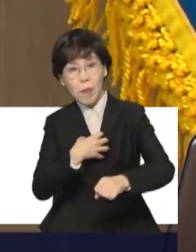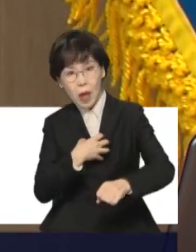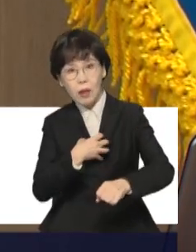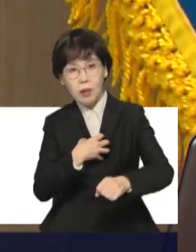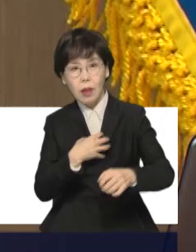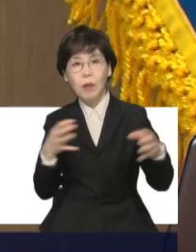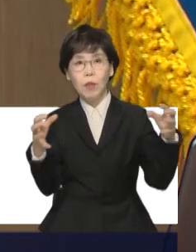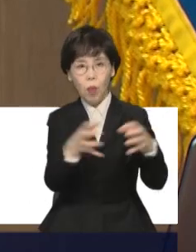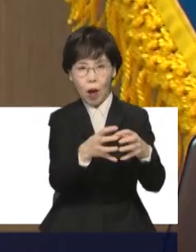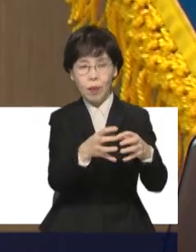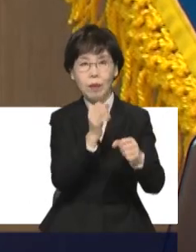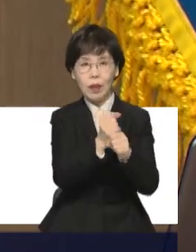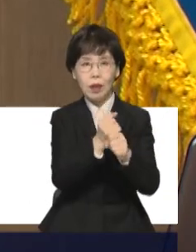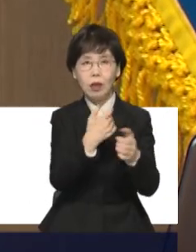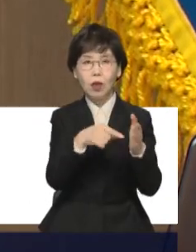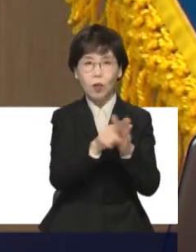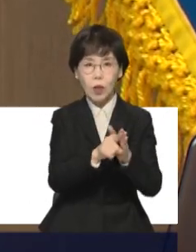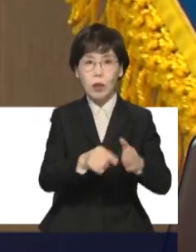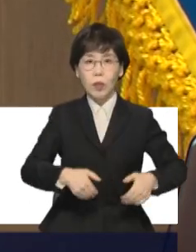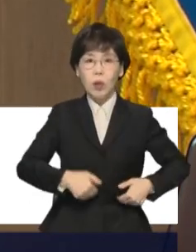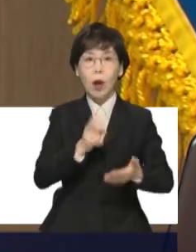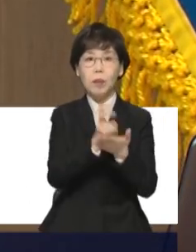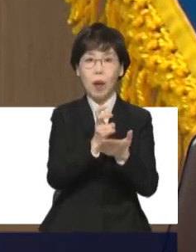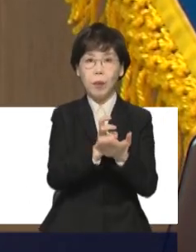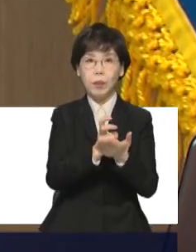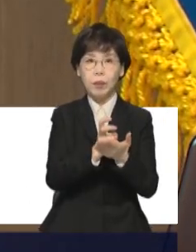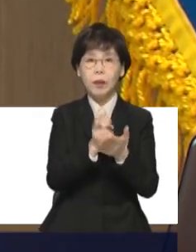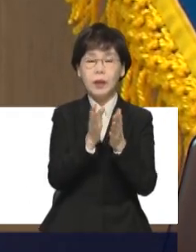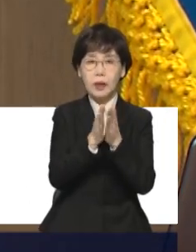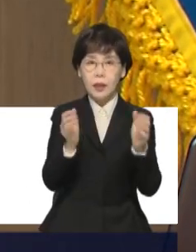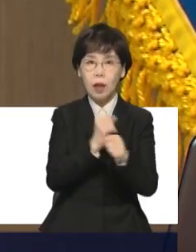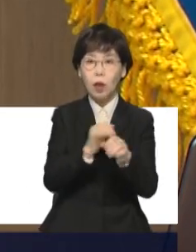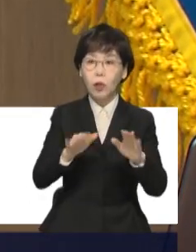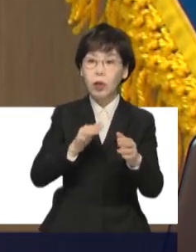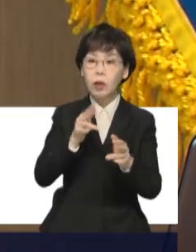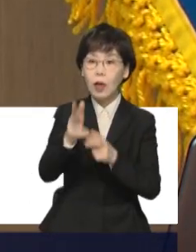절차에 착수하도록 오늘 산업부 장관에게 지시할 것입니다.